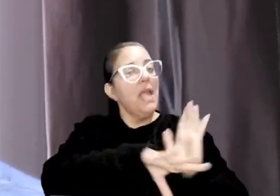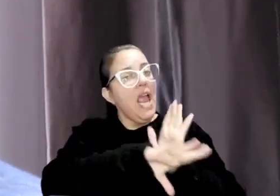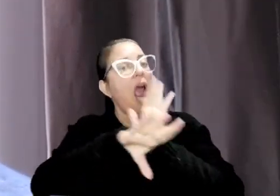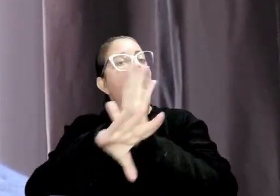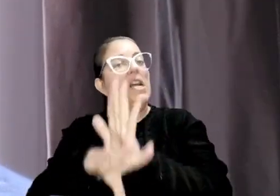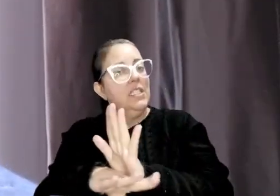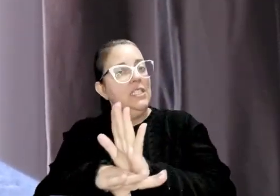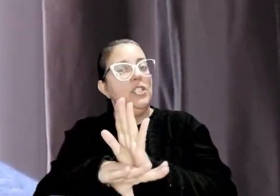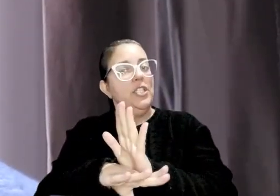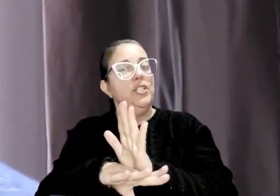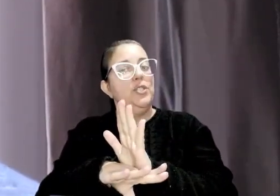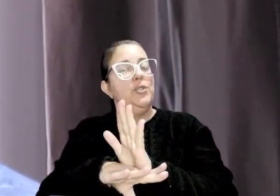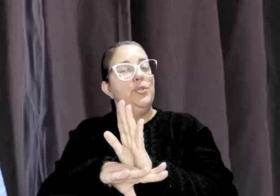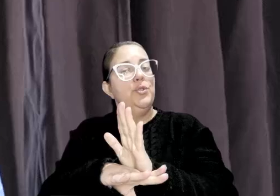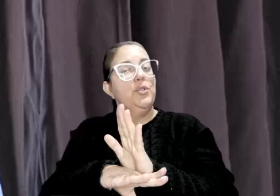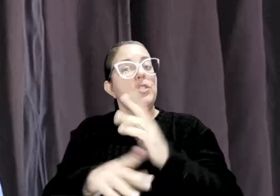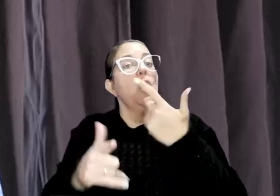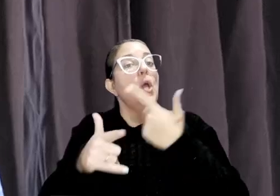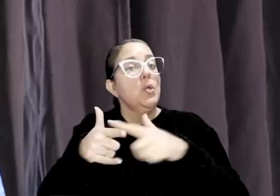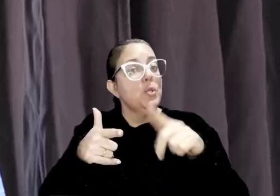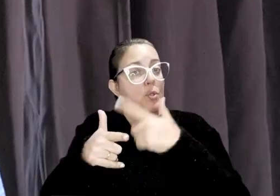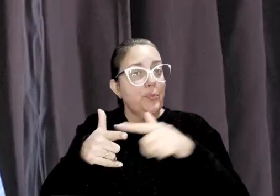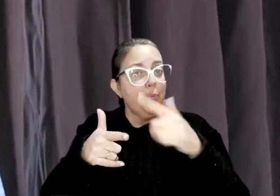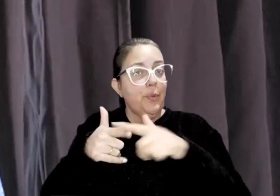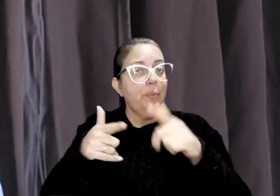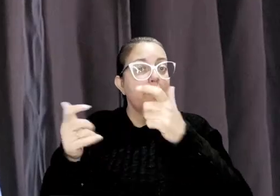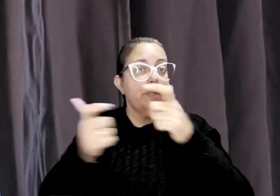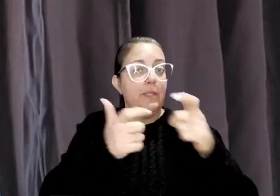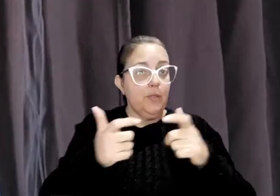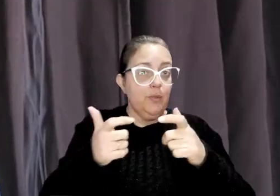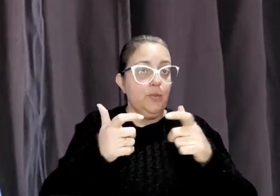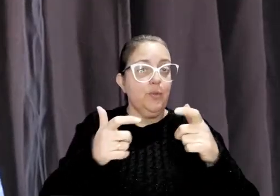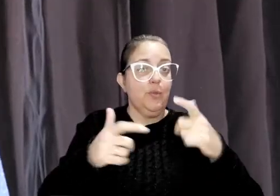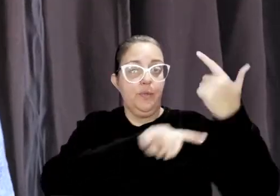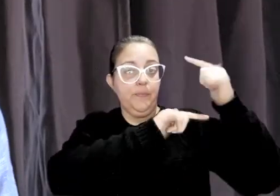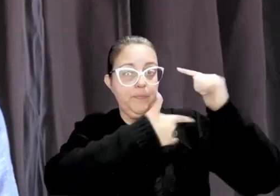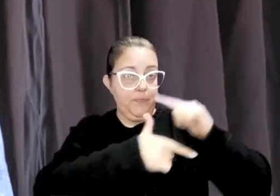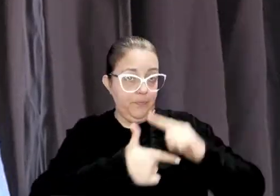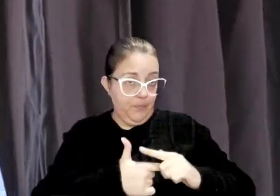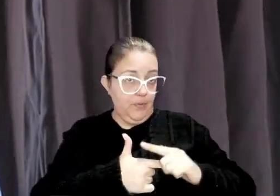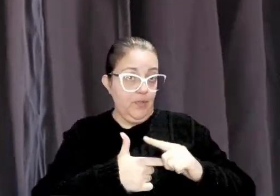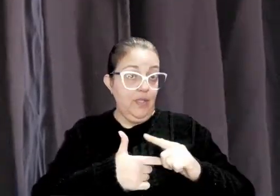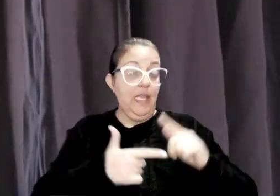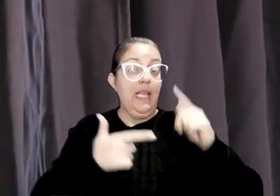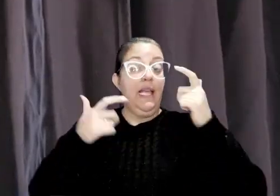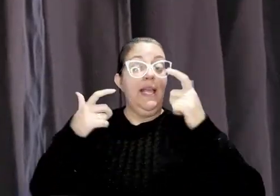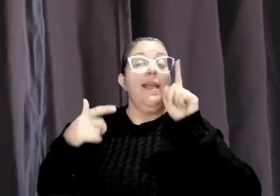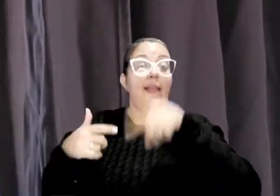territórios tradicionais esses Empreendimentos e costeiros que estão Associados a atividade